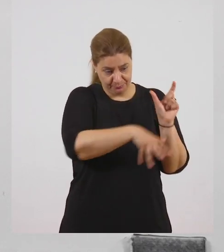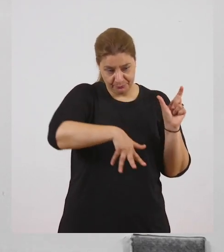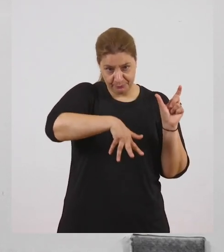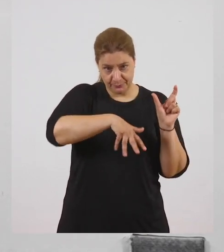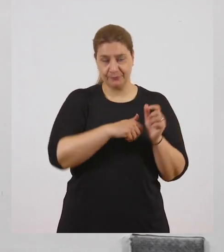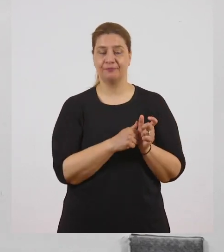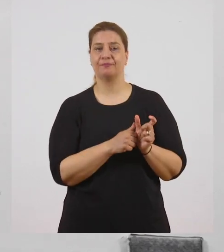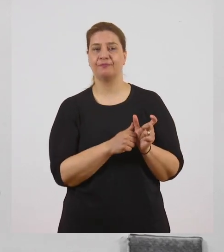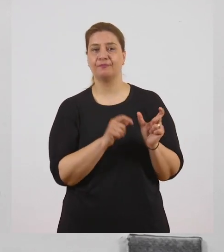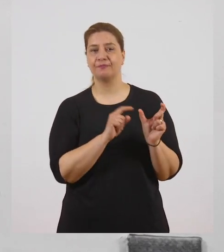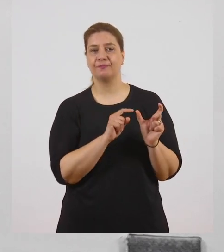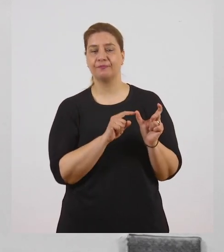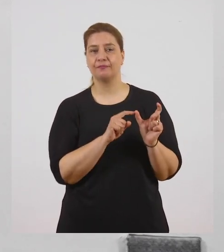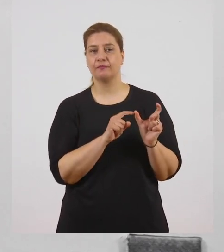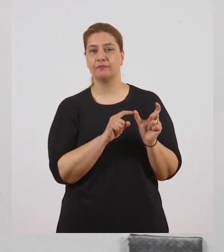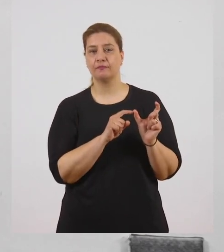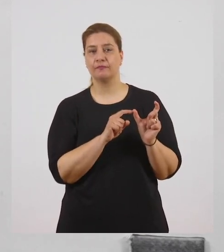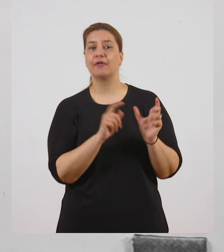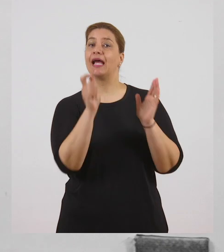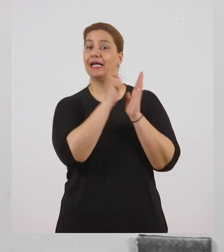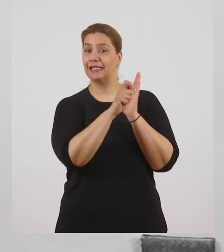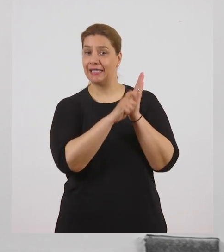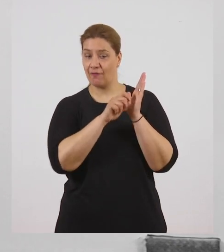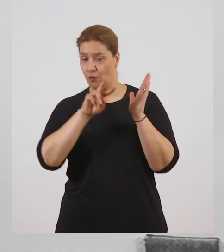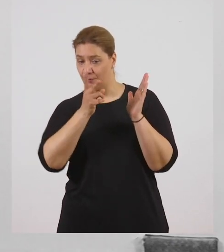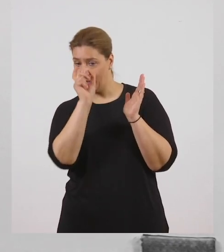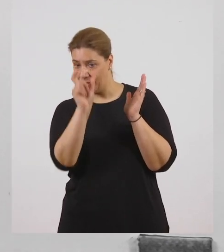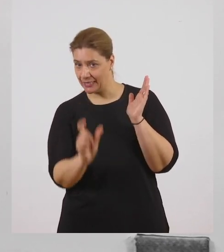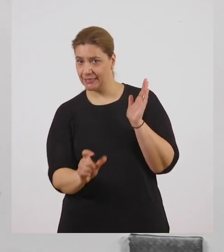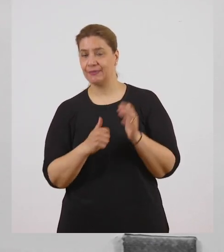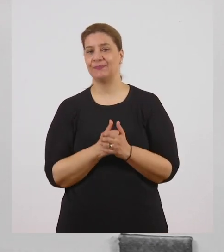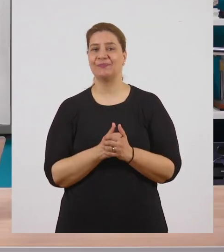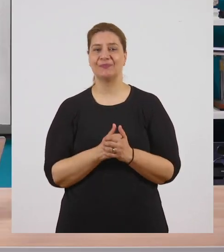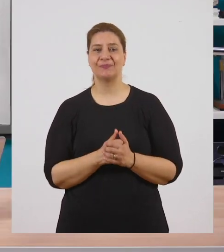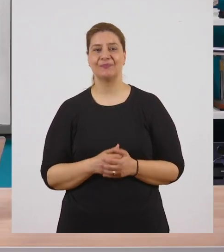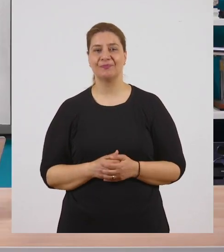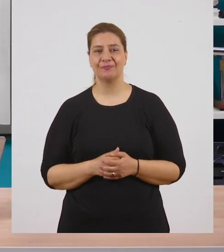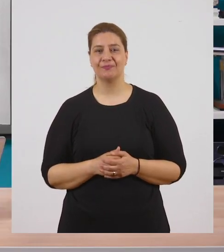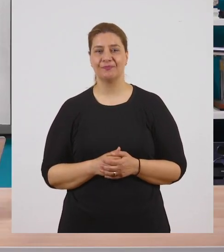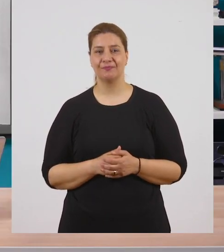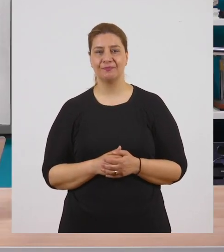Με το ρήμα "γράφω" μπορούμε να βάλουμε τις λέξεις... γράμμα,